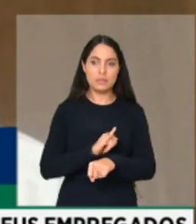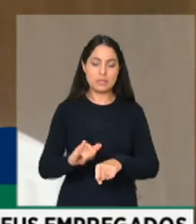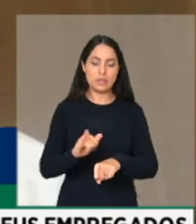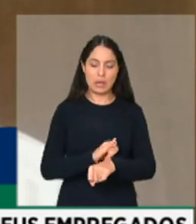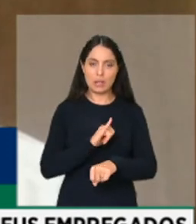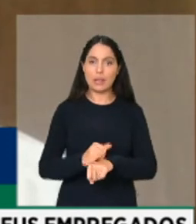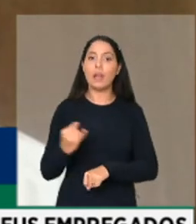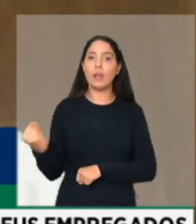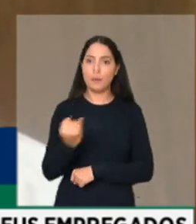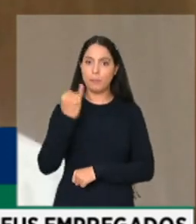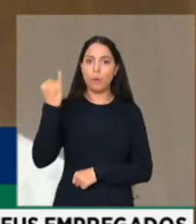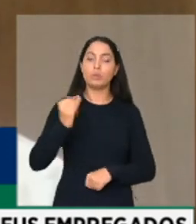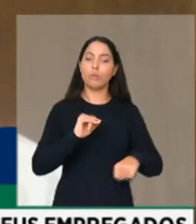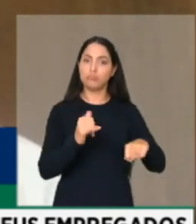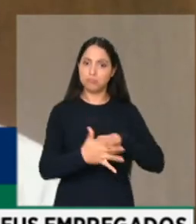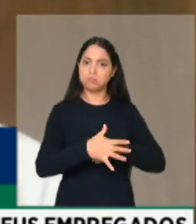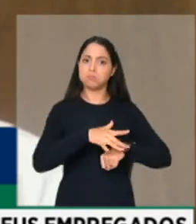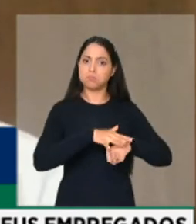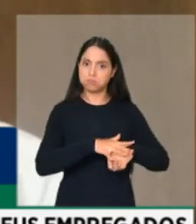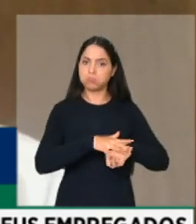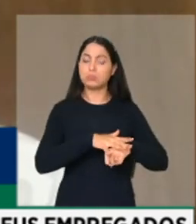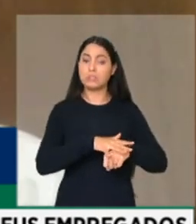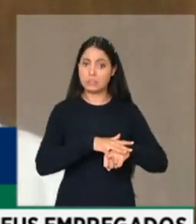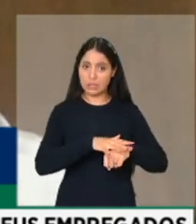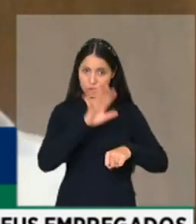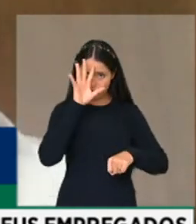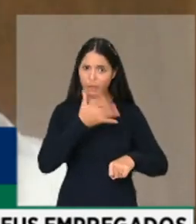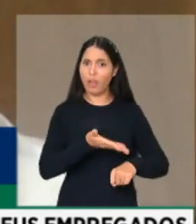PARA MINIMIZAR OS EFEITOS NEFASTOS DESSA DOENÇA, DIANTE DESSA ALTERNATIVA APONTADA PELAS AUTORIDADES